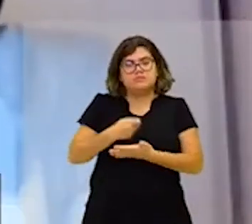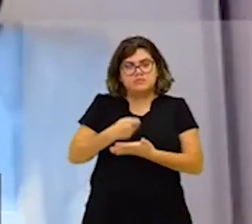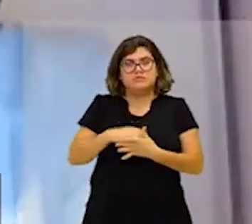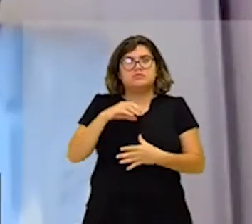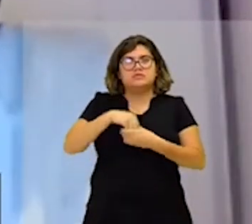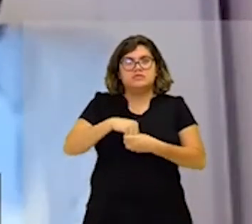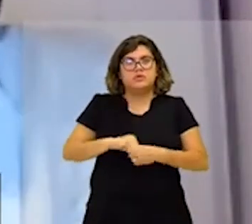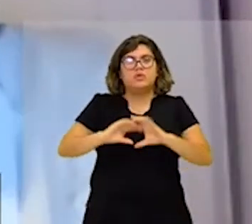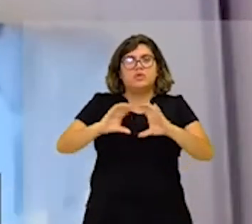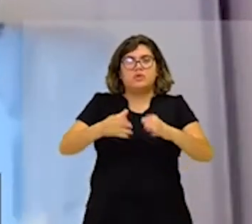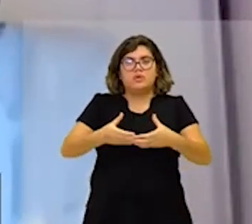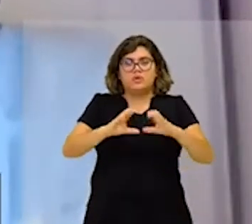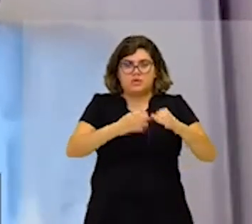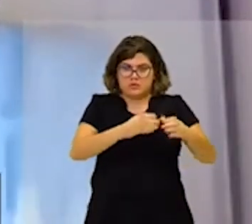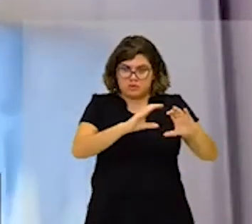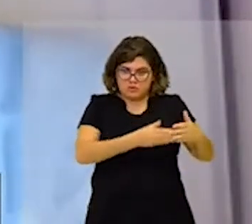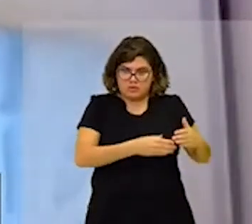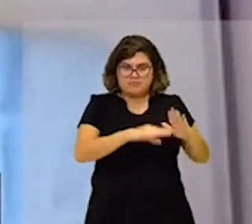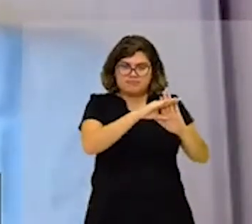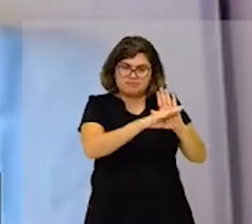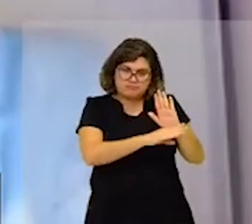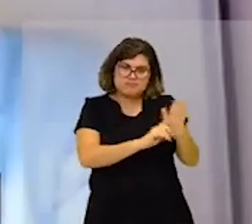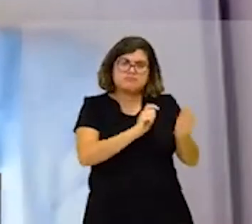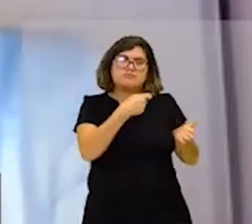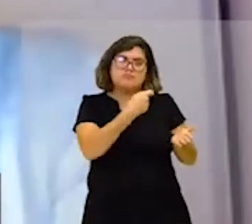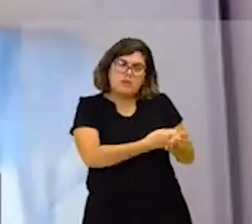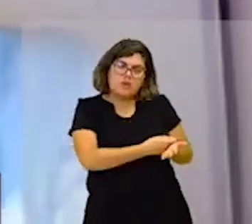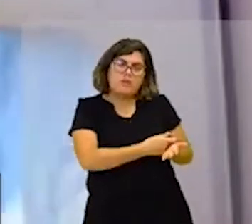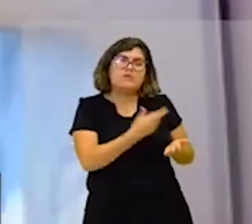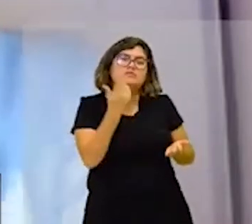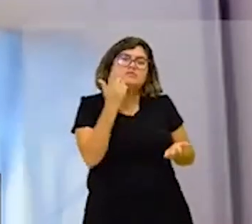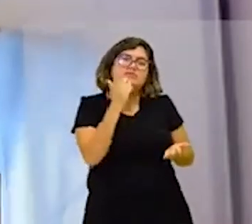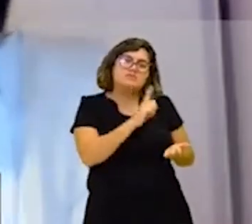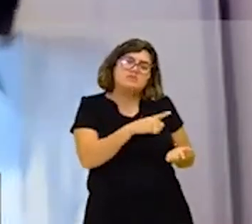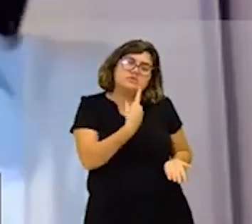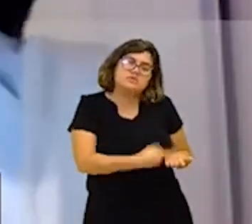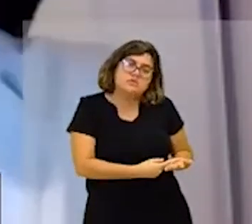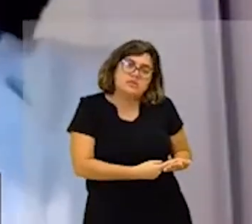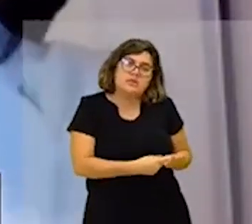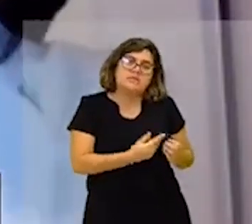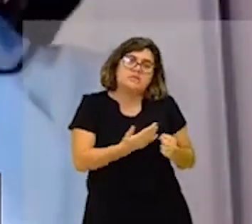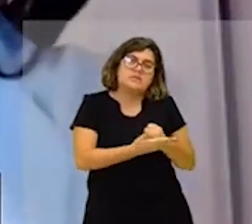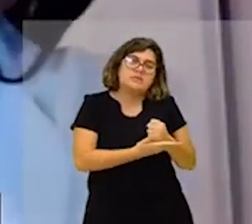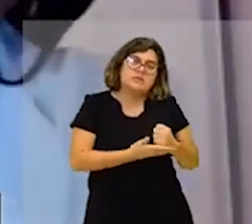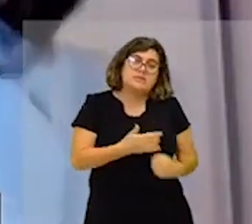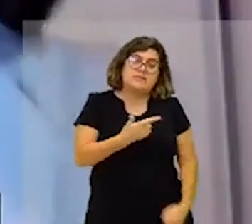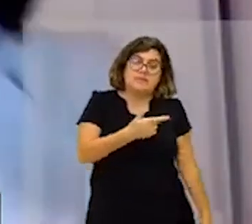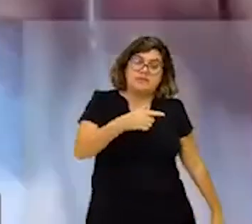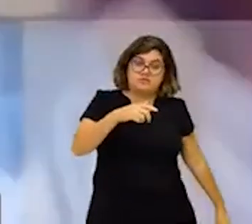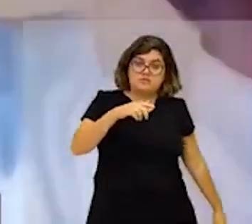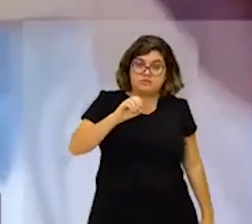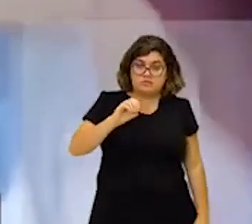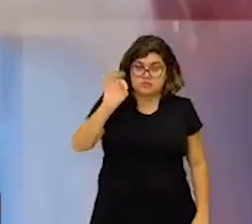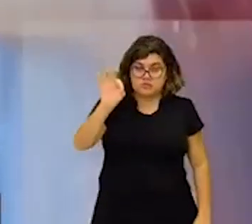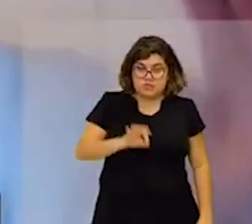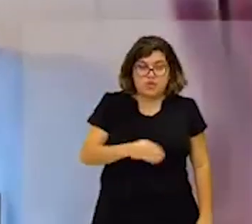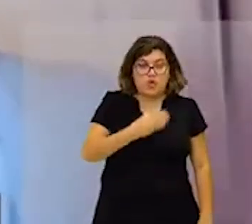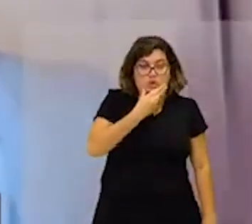espaços medidas concretas que garantissem pelo menos Vinte por cento de homens negros e vinte